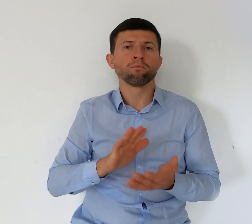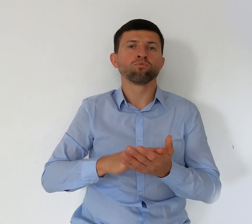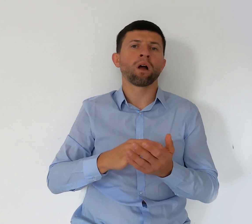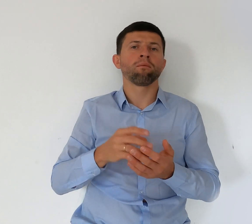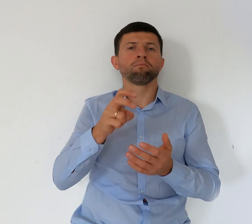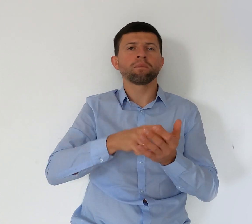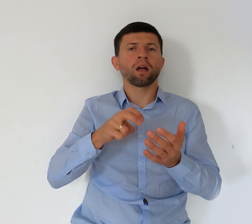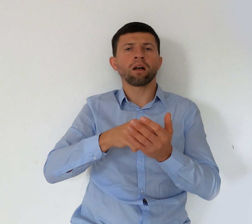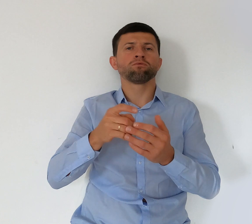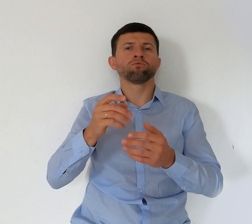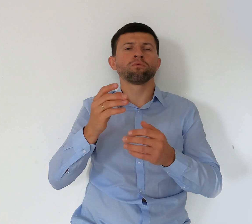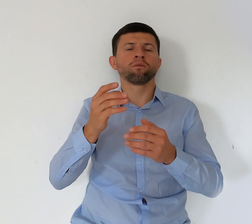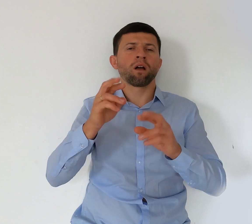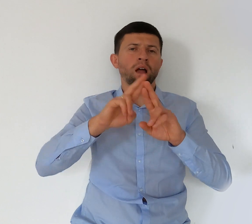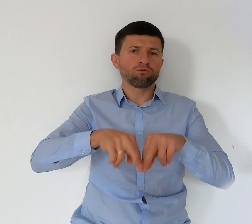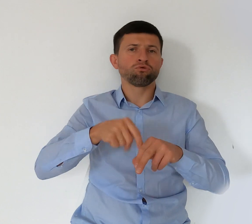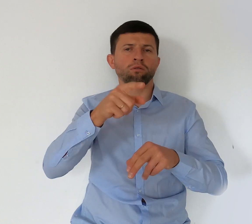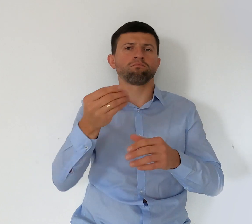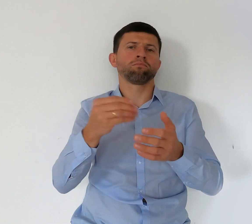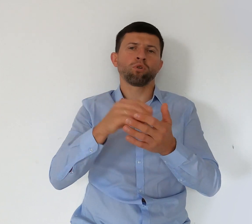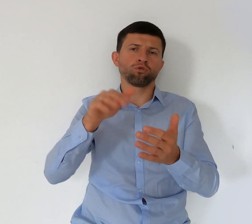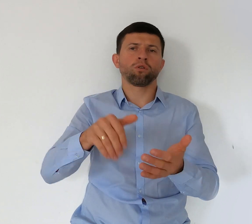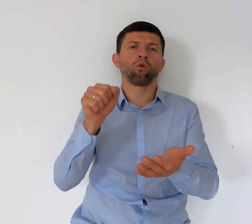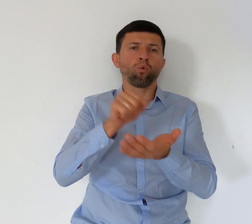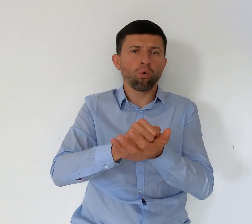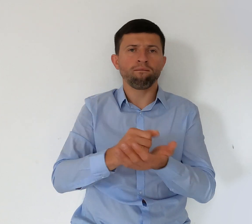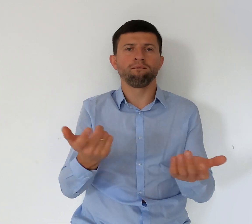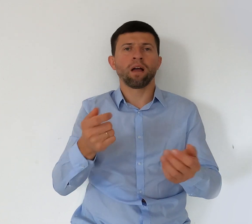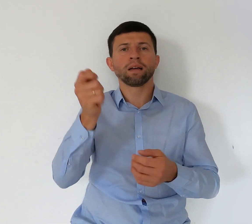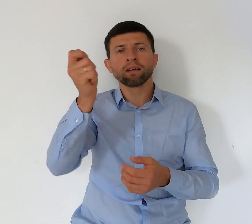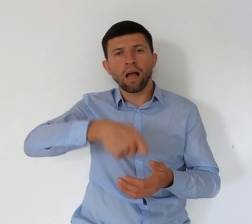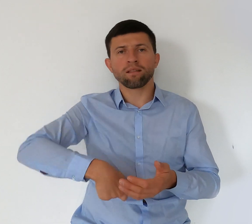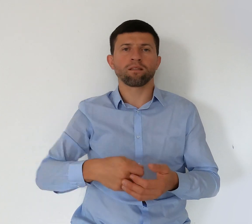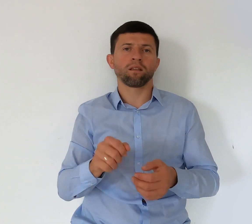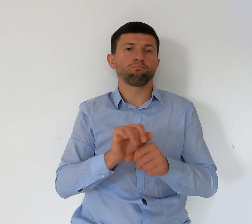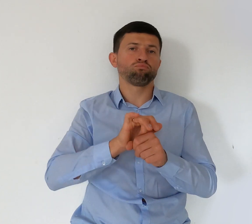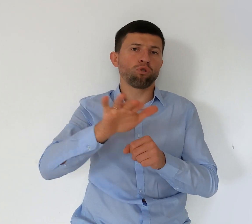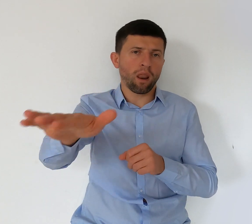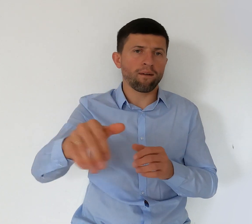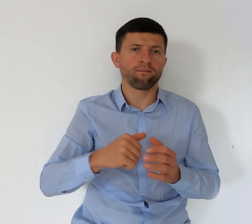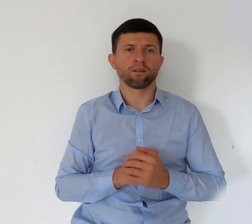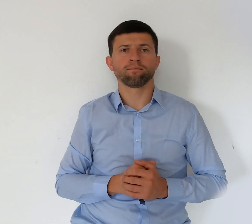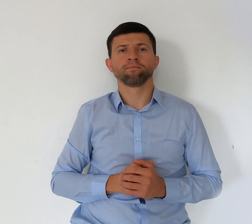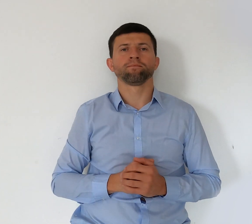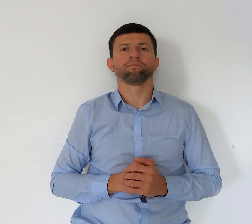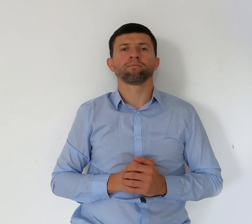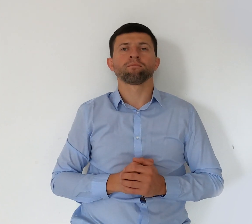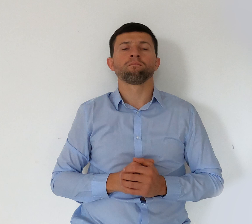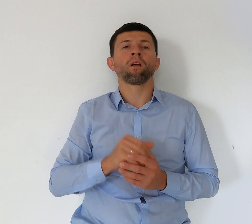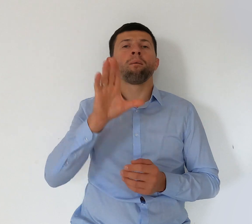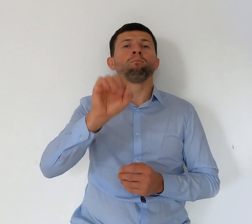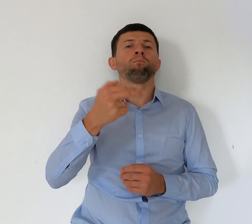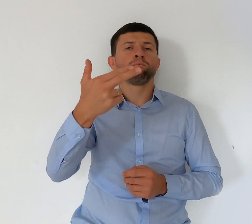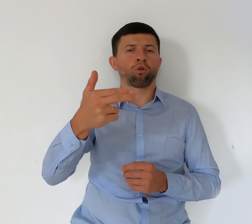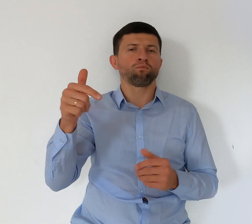Brakującą część płatności możesz zapłacić np. gotówką, kartą lub przelewem.